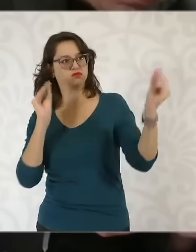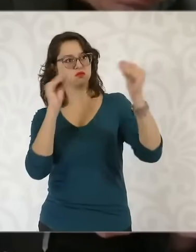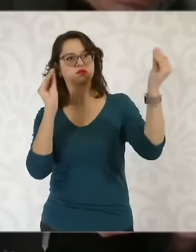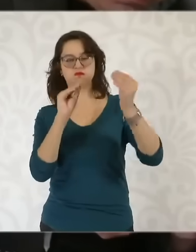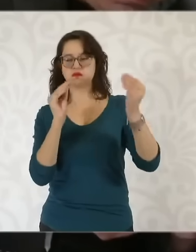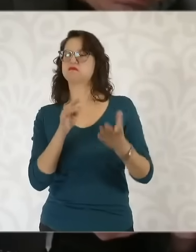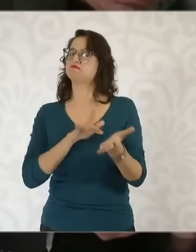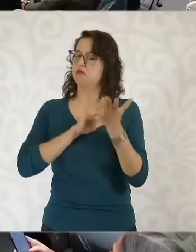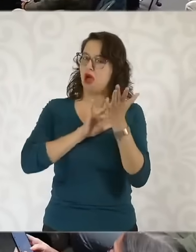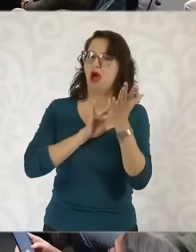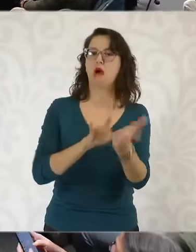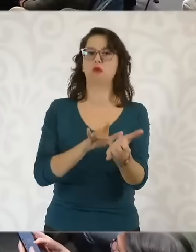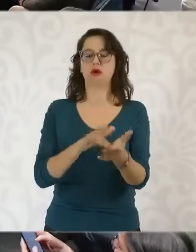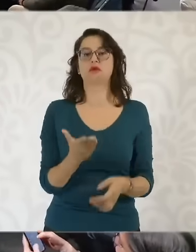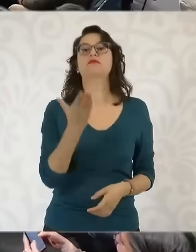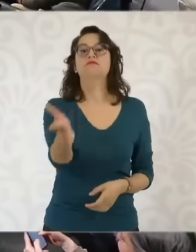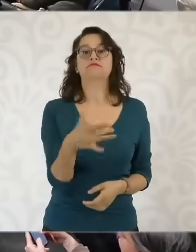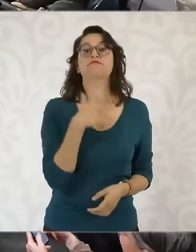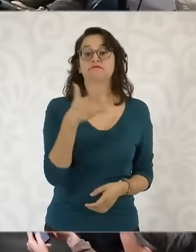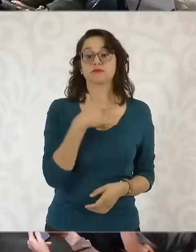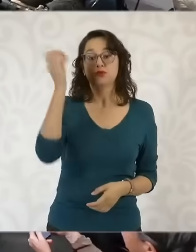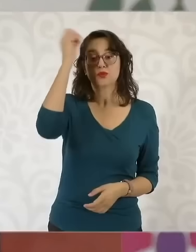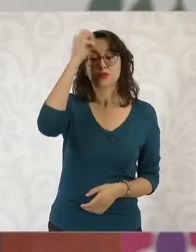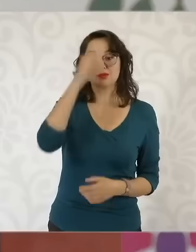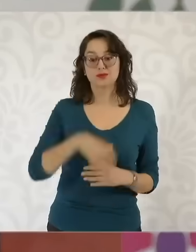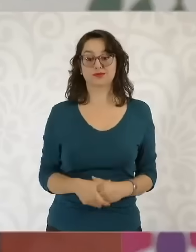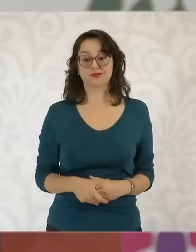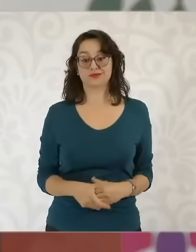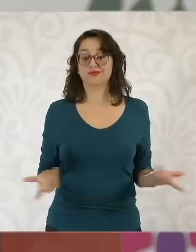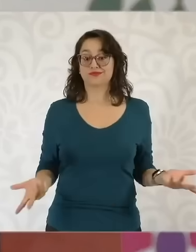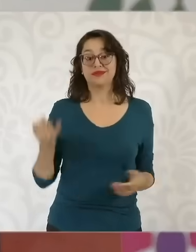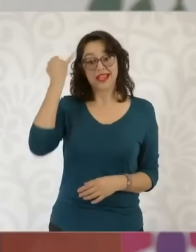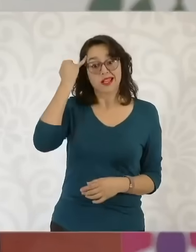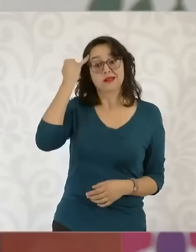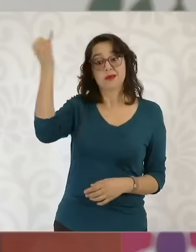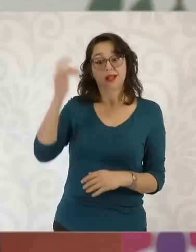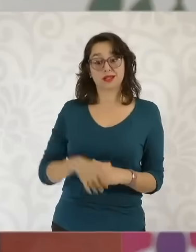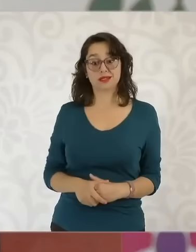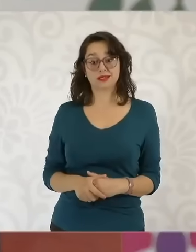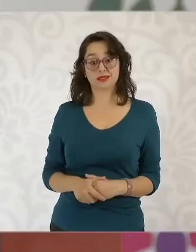opina de estos resultados? Pues imagínense llegar con el 80% de aprobación a la llamada de hoy,